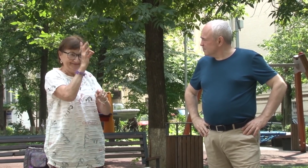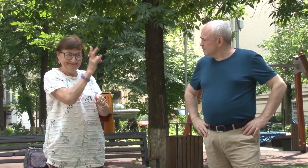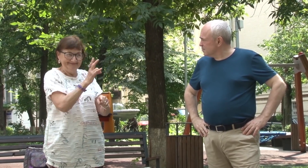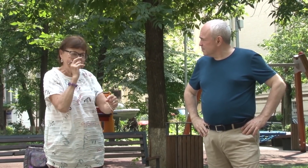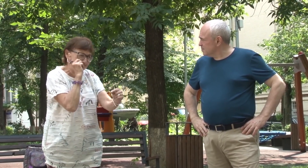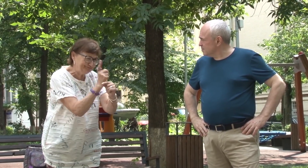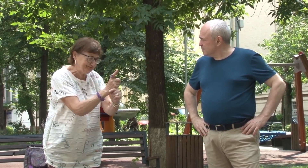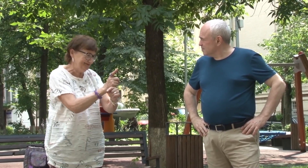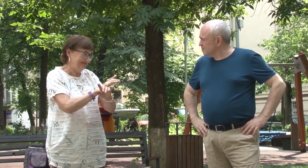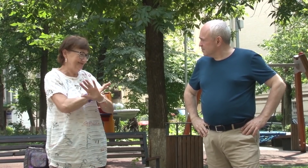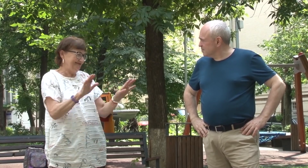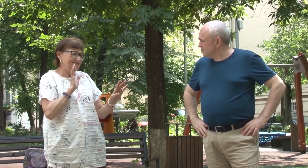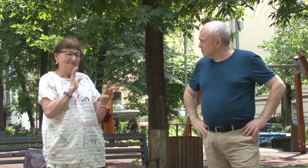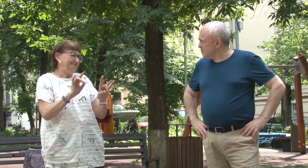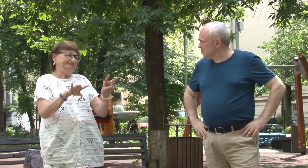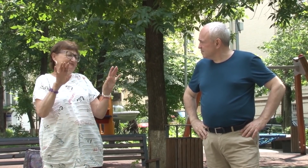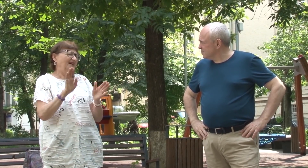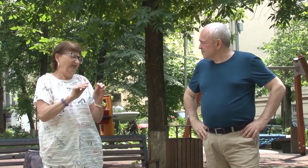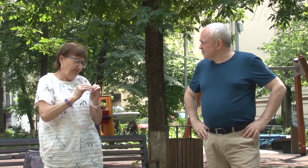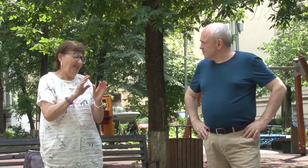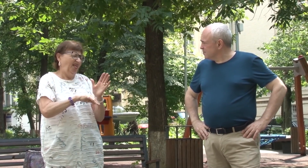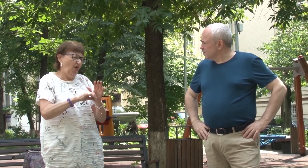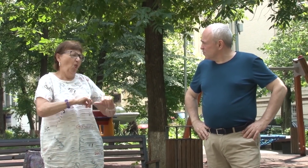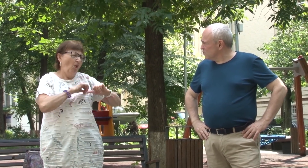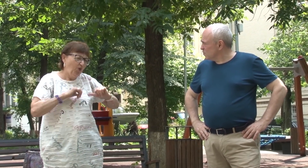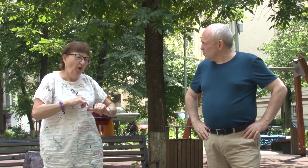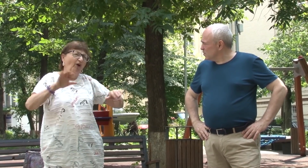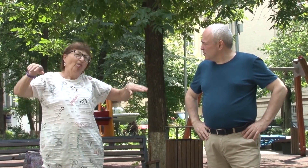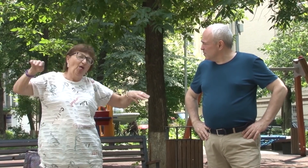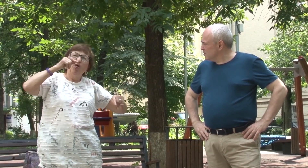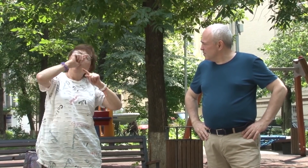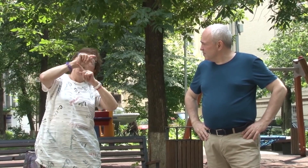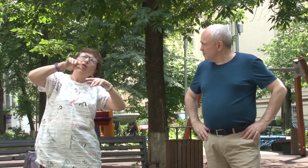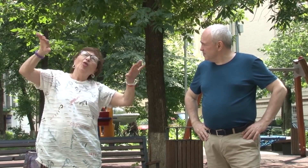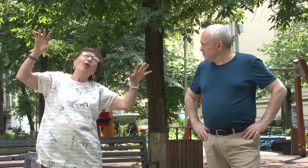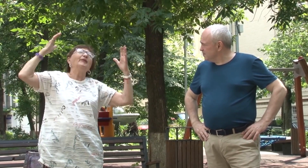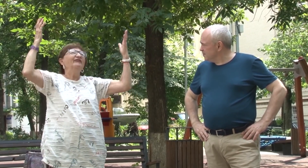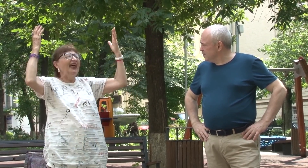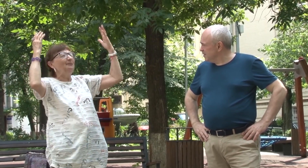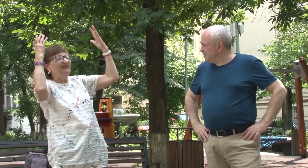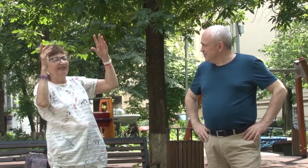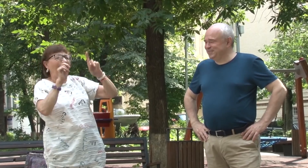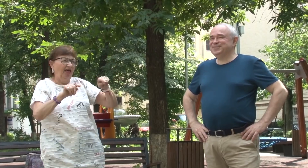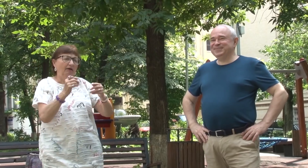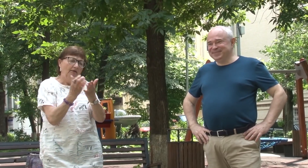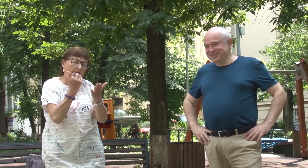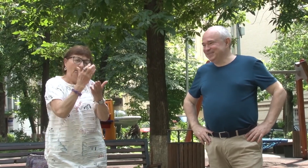И открытки с религиозным содержанием были запрещены. Поэтому были только открытки с «любовью», птичками, приветами…